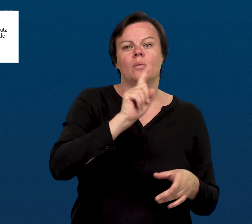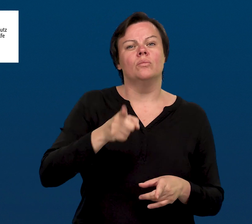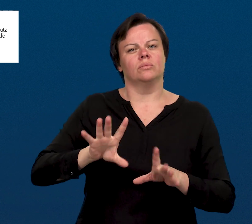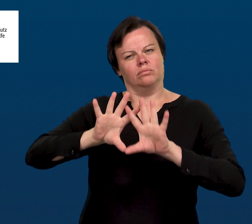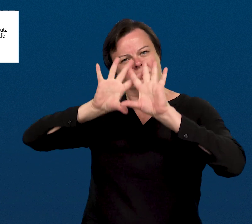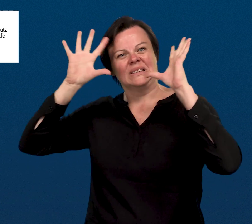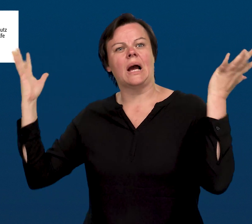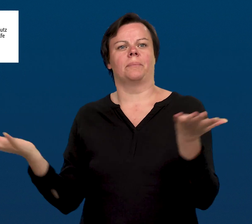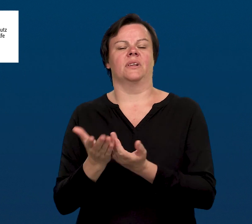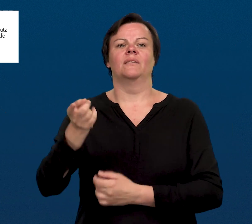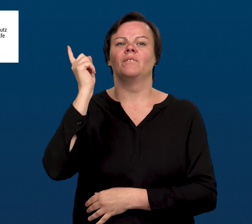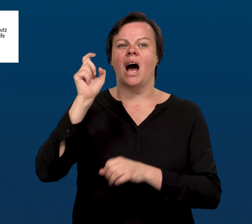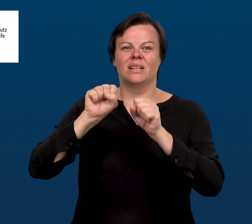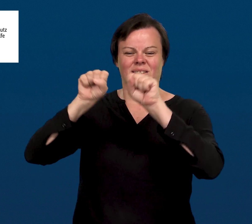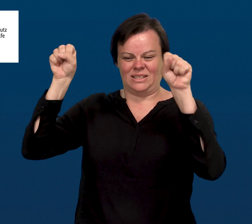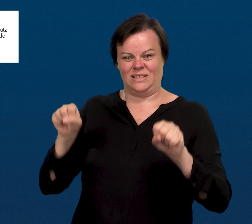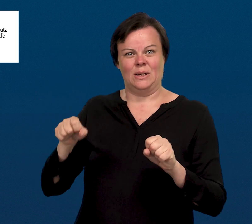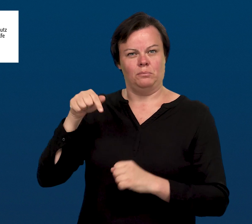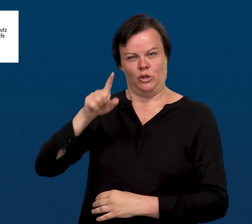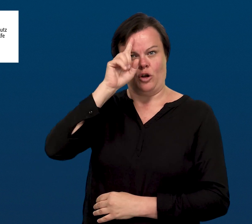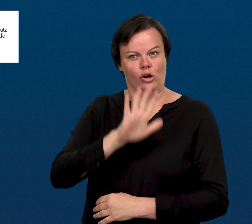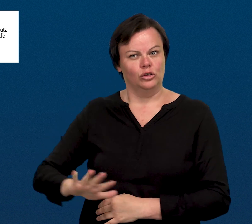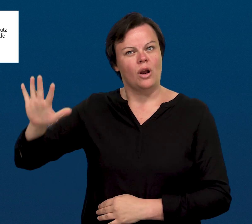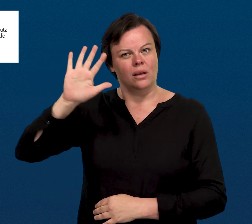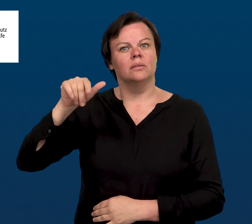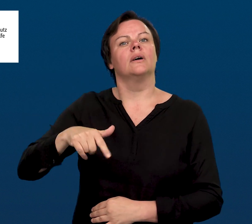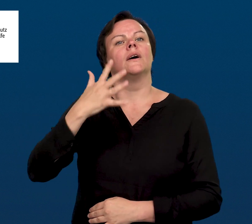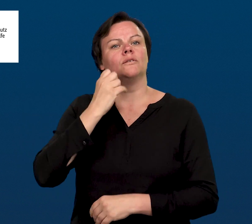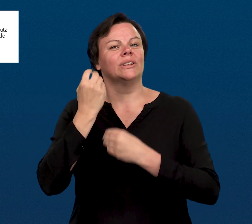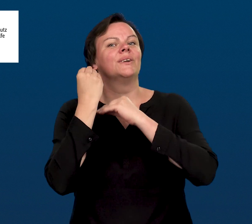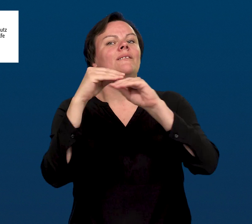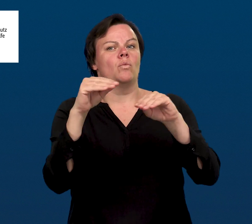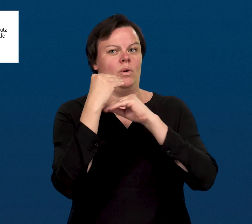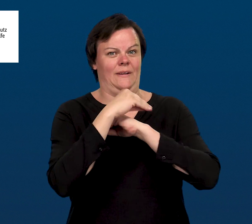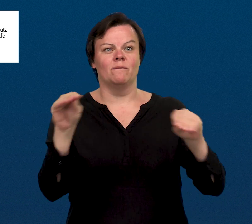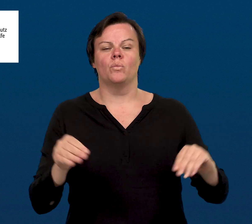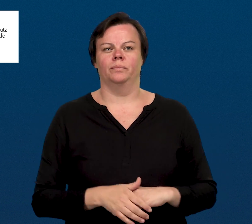und über das gesamte Warnsystem in Deutschland informieren.